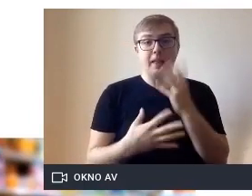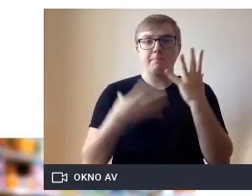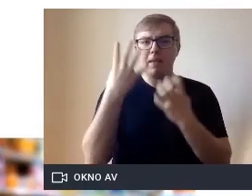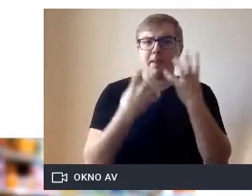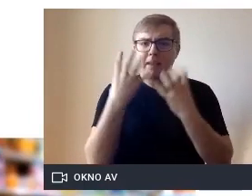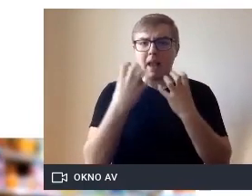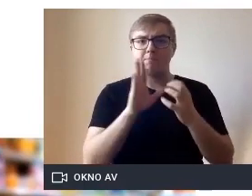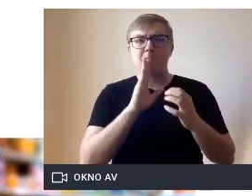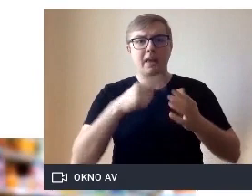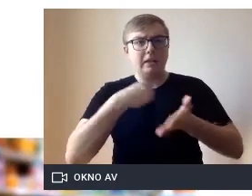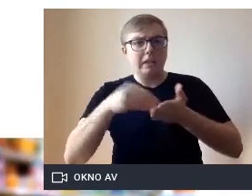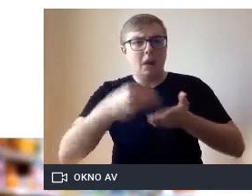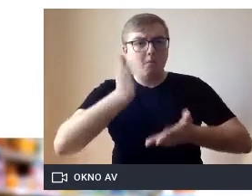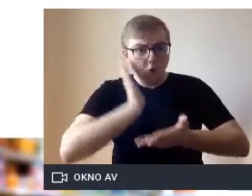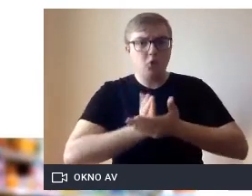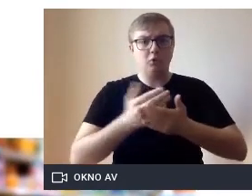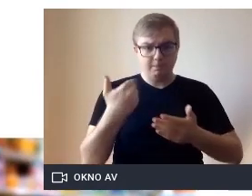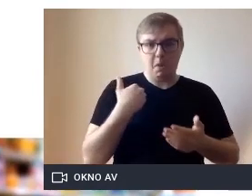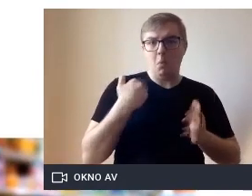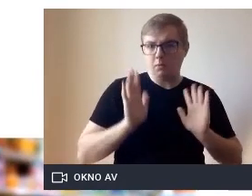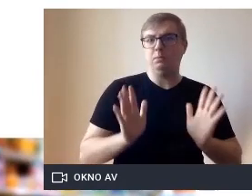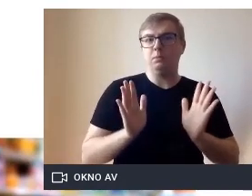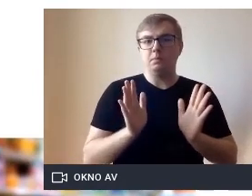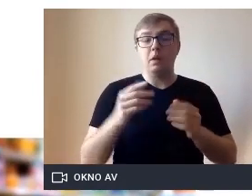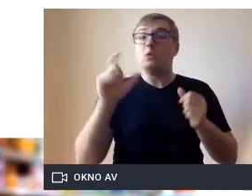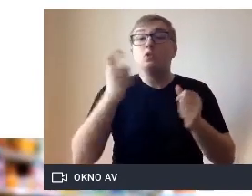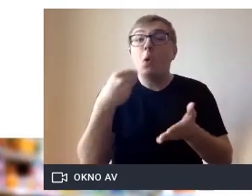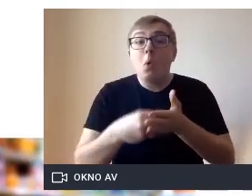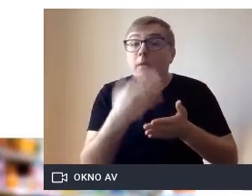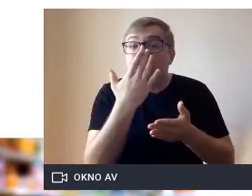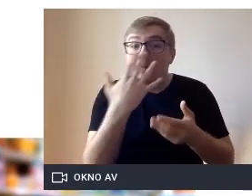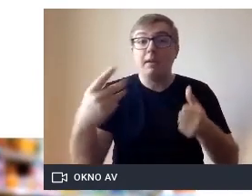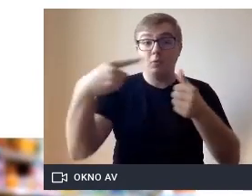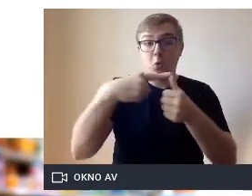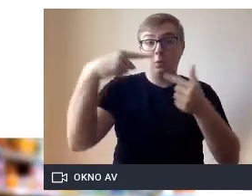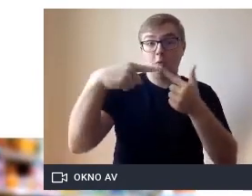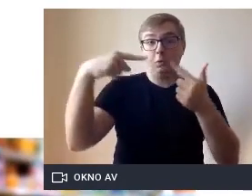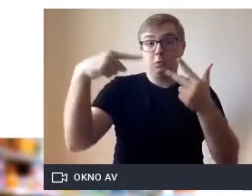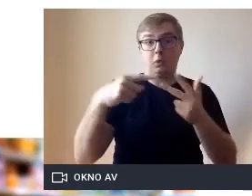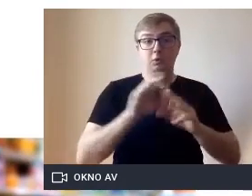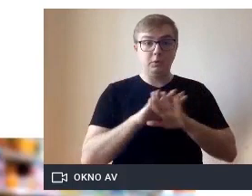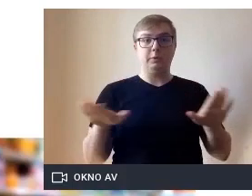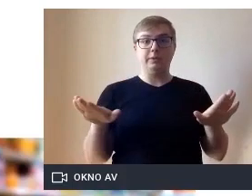Tutaj widać tę ekspresję, mimikę. Że zrobiłem zakupy! (a co kupiłeś?) 1) mleko, 2) jaja, 3) chleb!